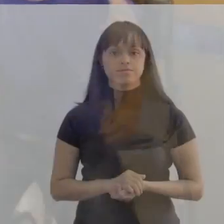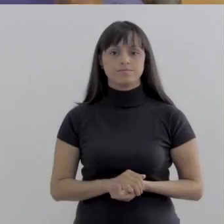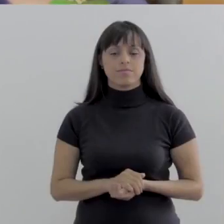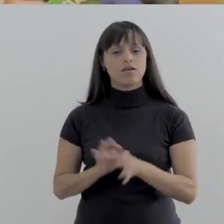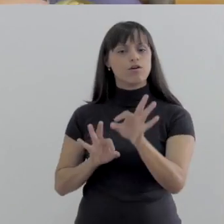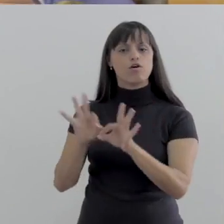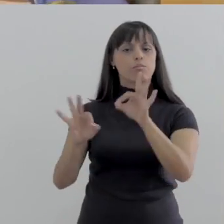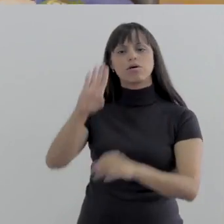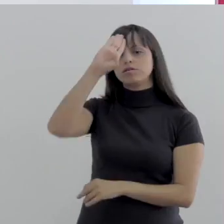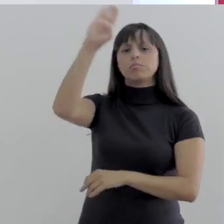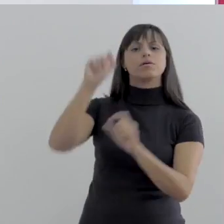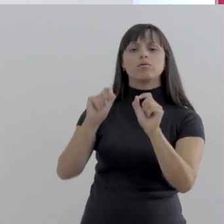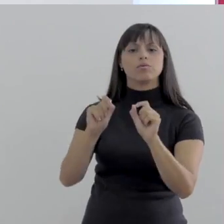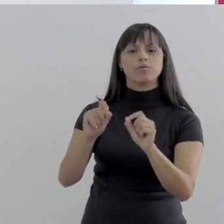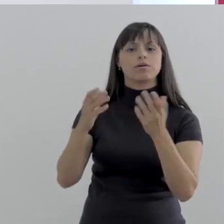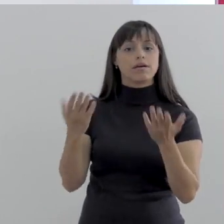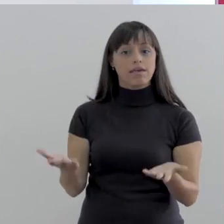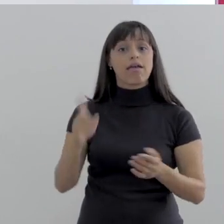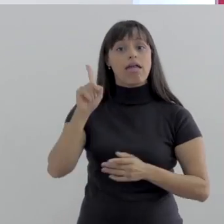O mandato nosso é a Convenção dos Direitos da Criança